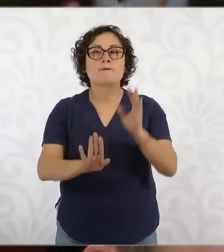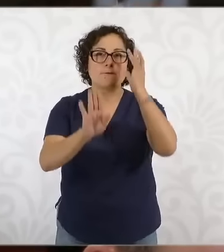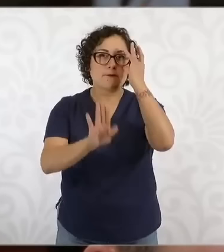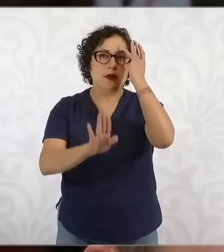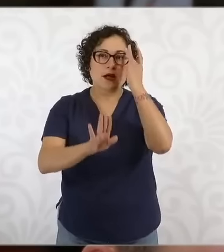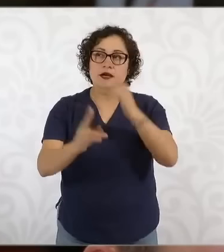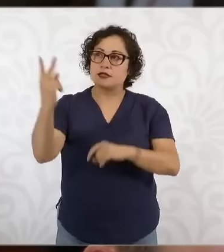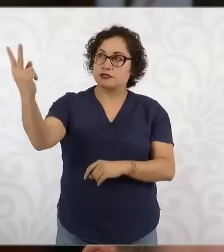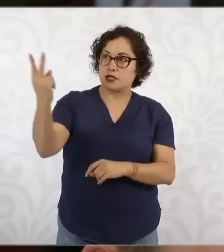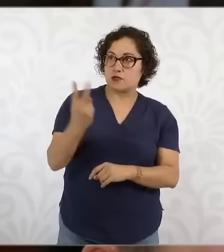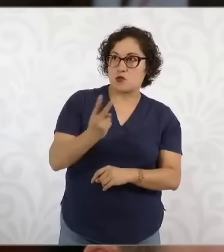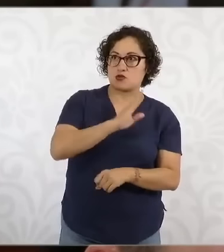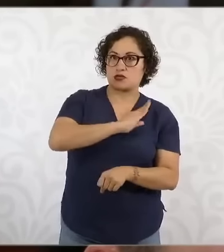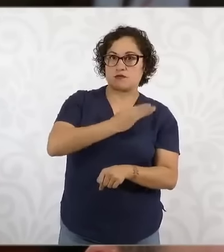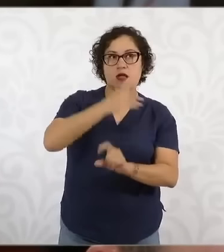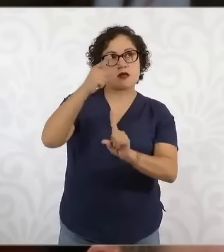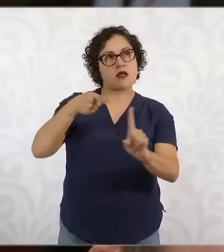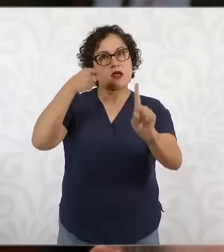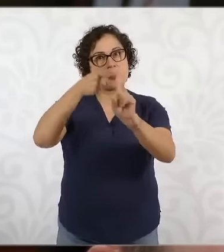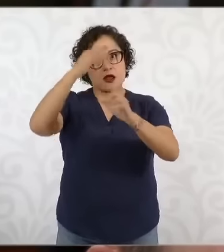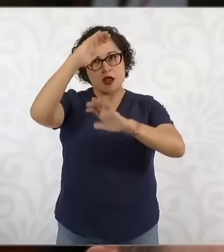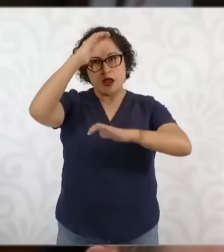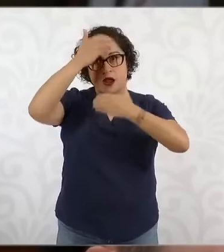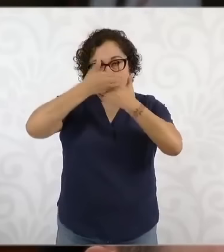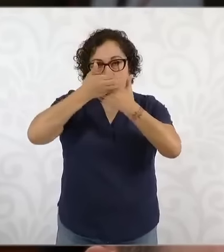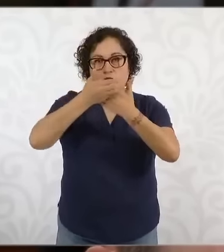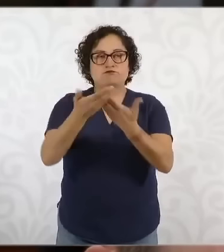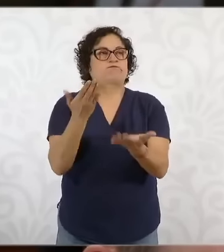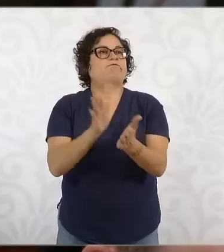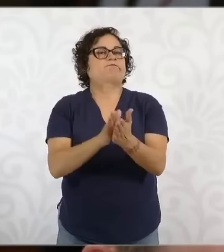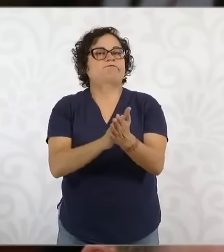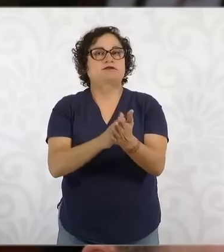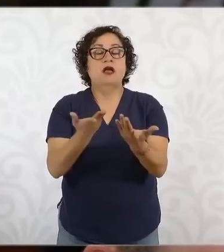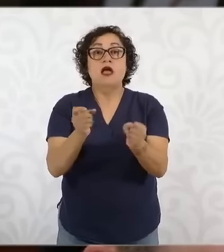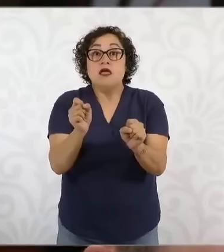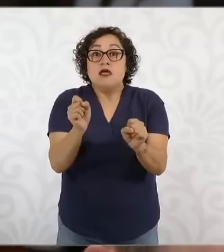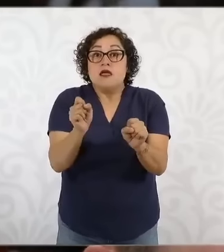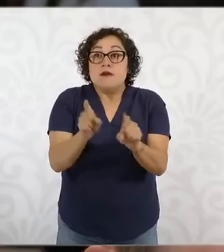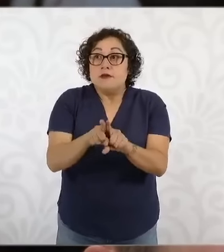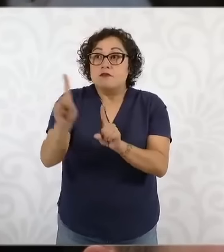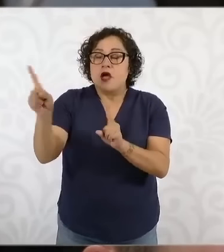de Hernán Cortés, un genocida, pues contraviene esa presencia con esa tesis de la otra derecha.